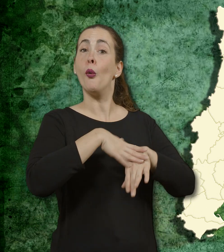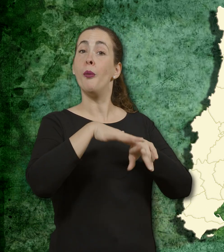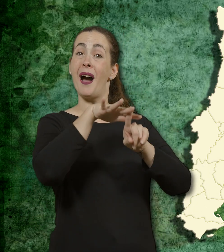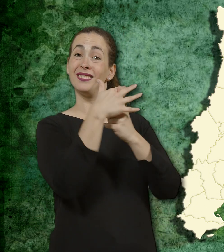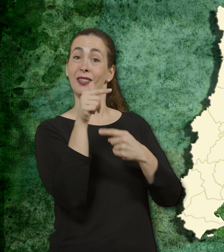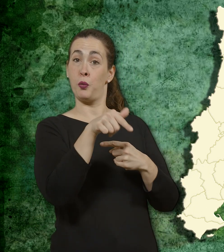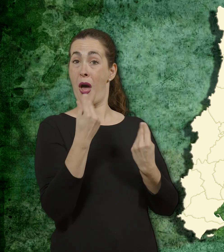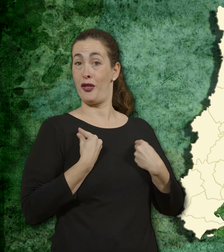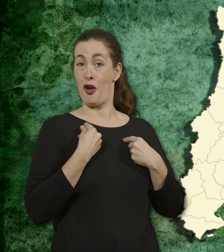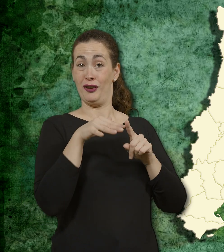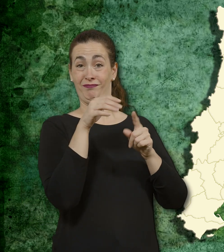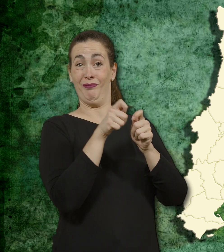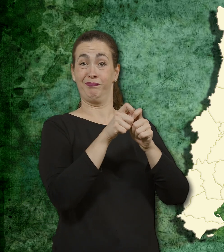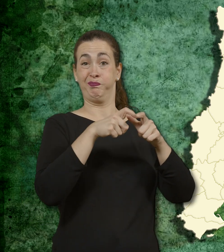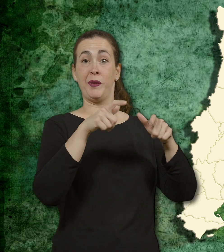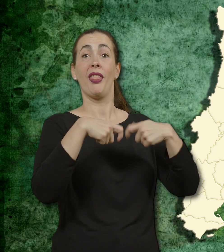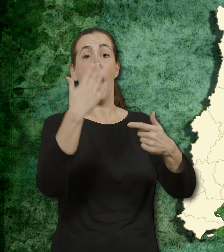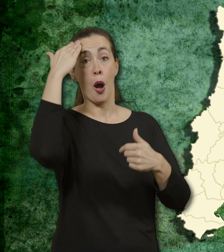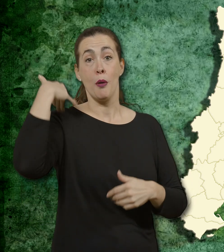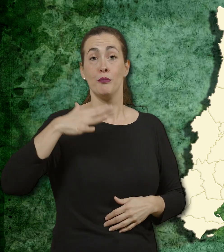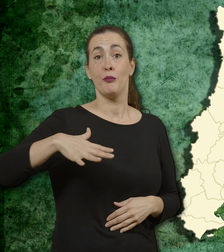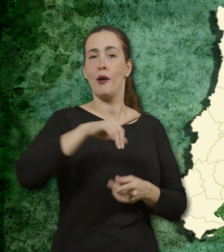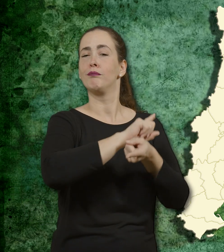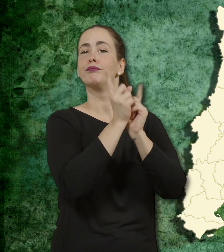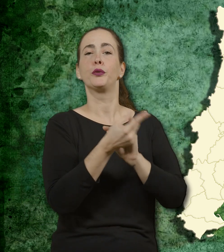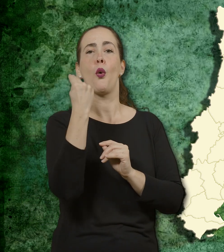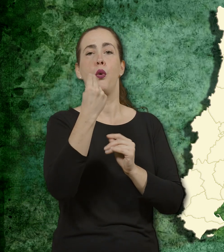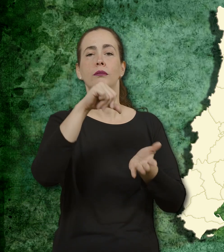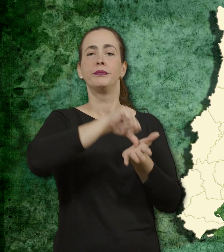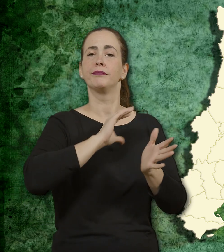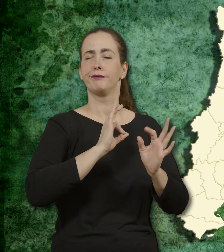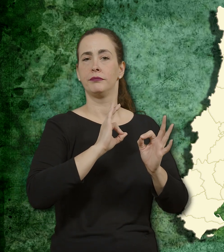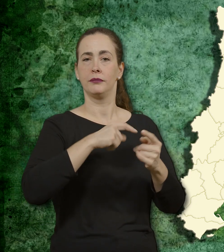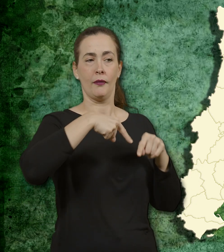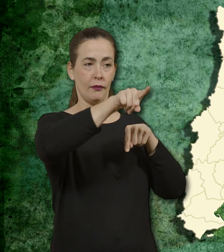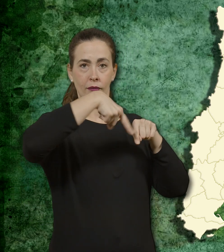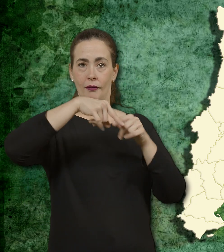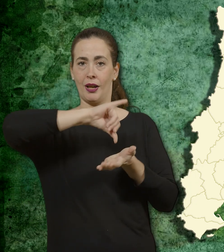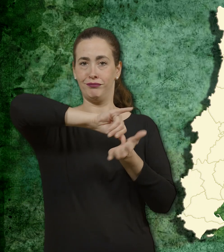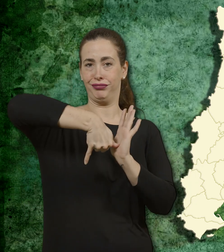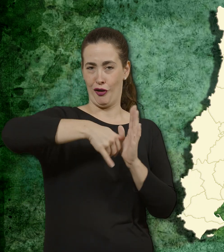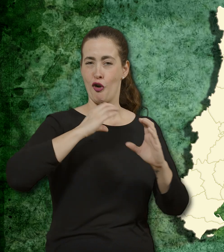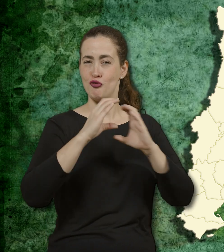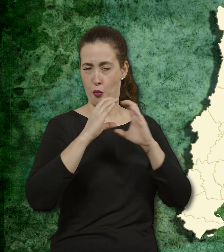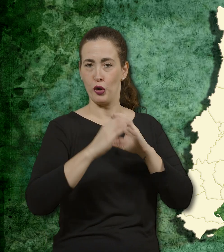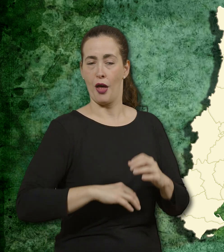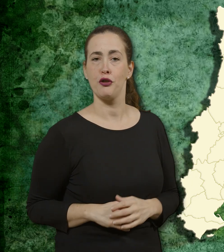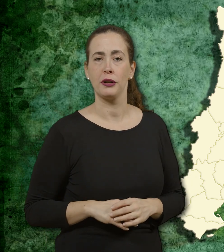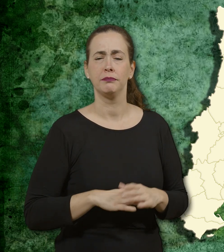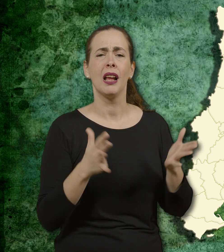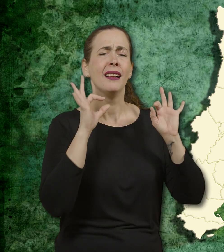La situació geogràfica l'ha convertit en un nus de comunicacions.